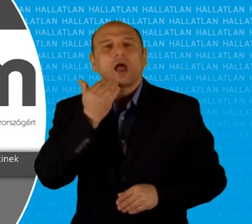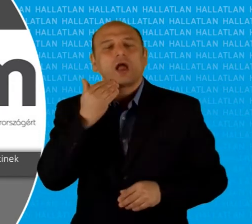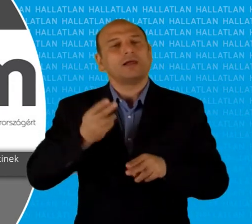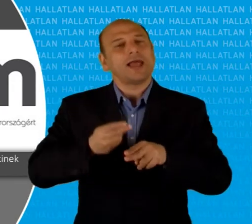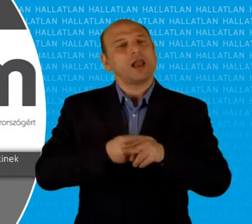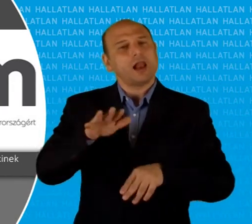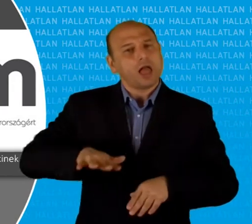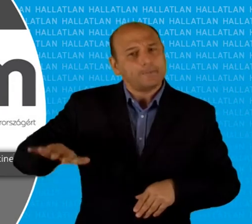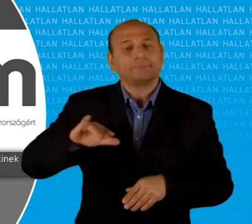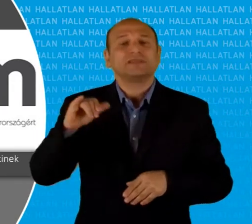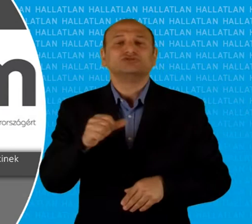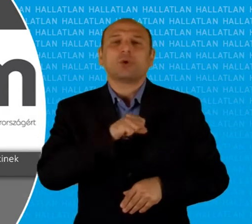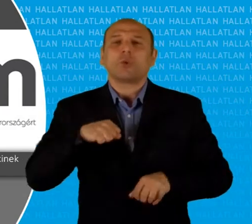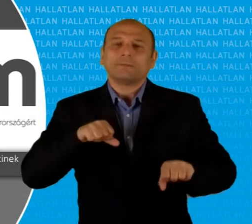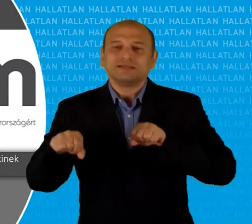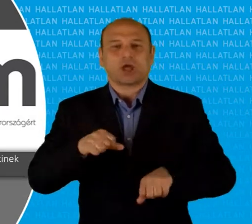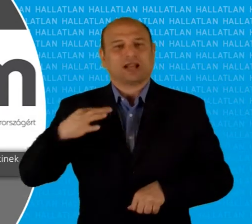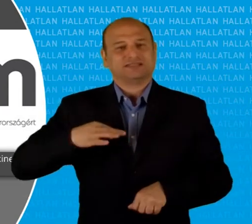hogy az államnak, illetve az önkormányzatoknak